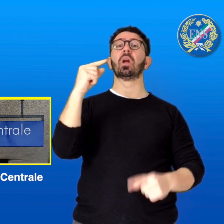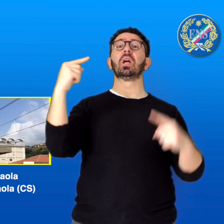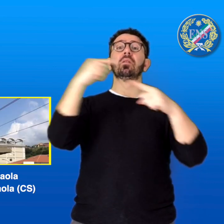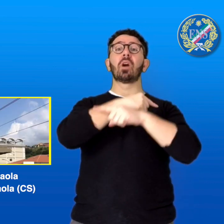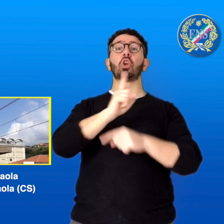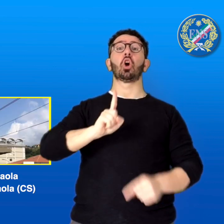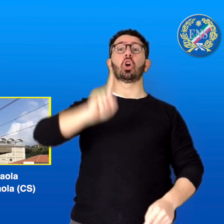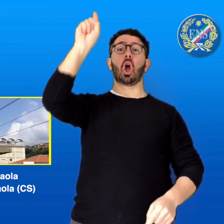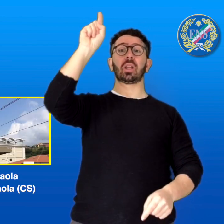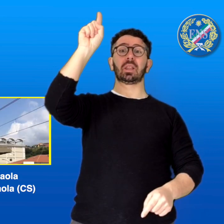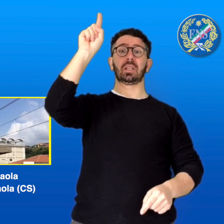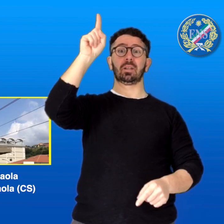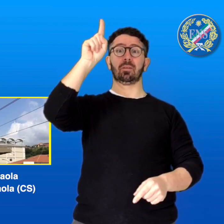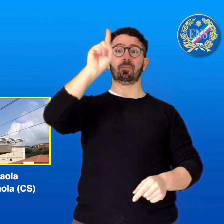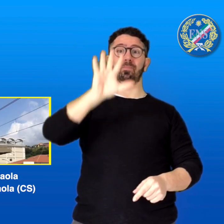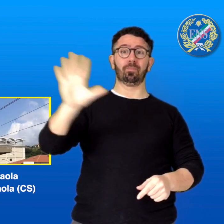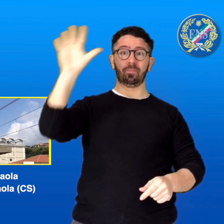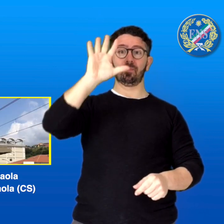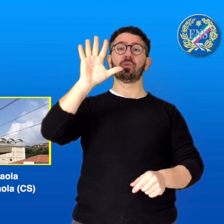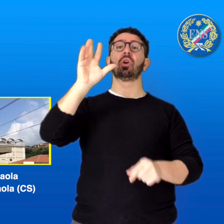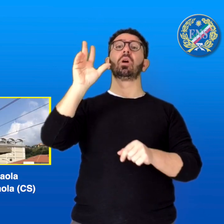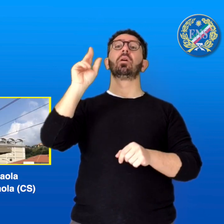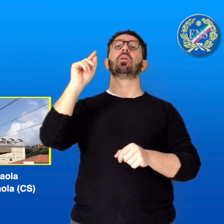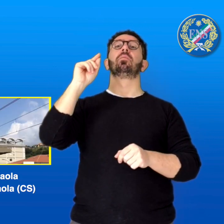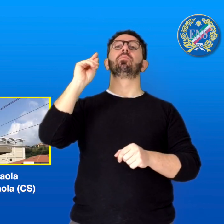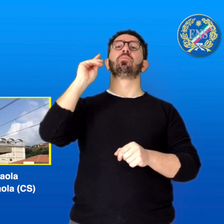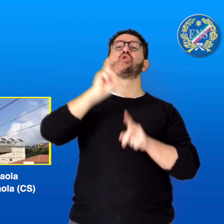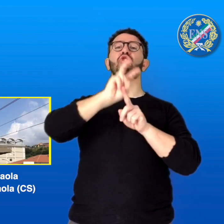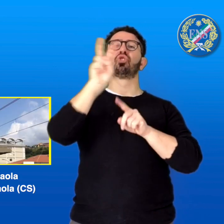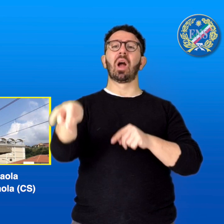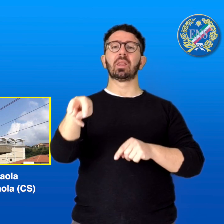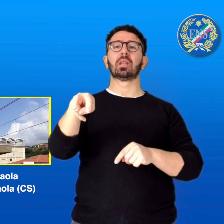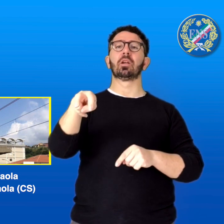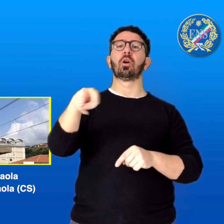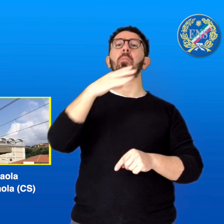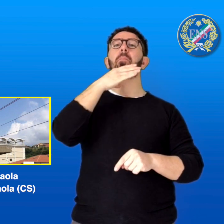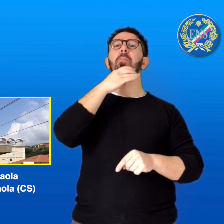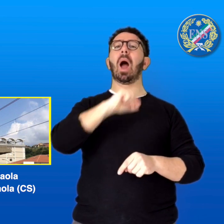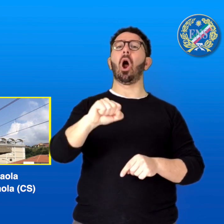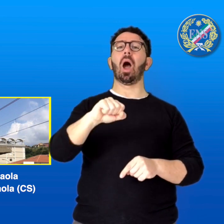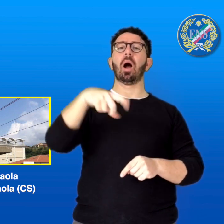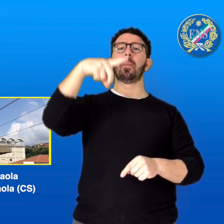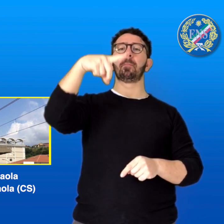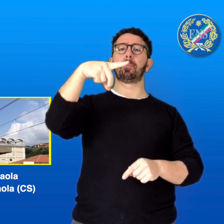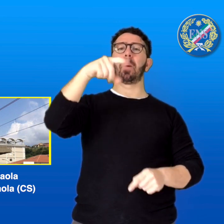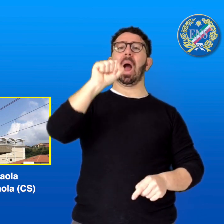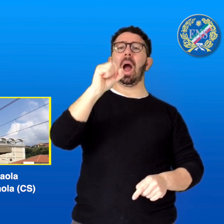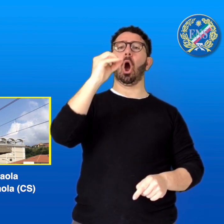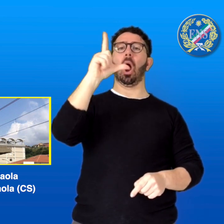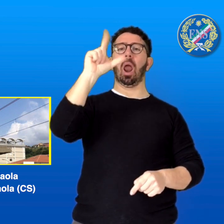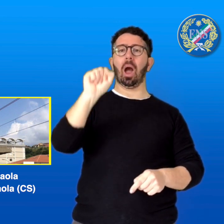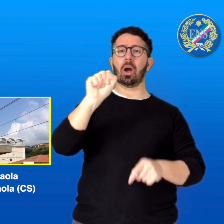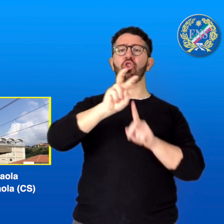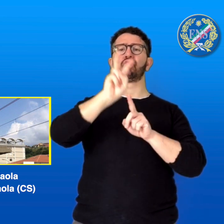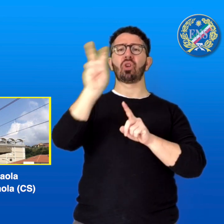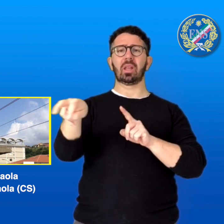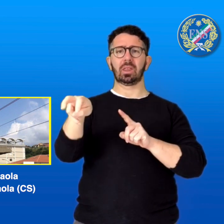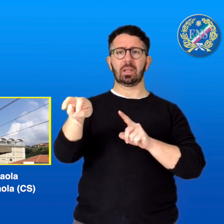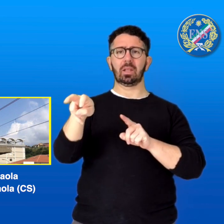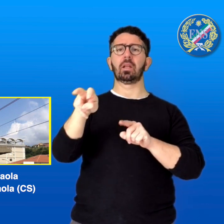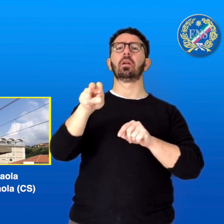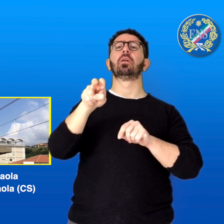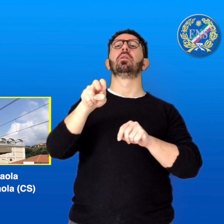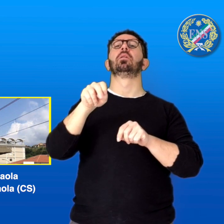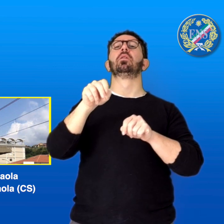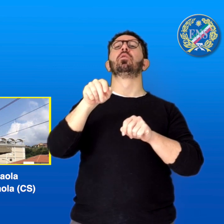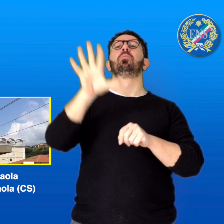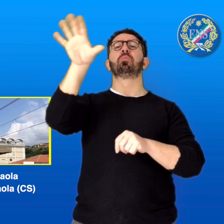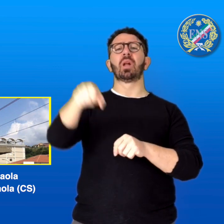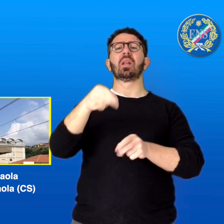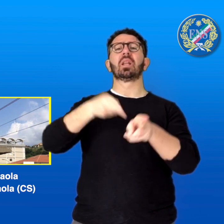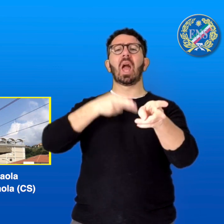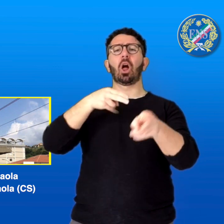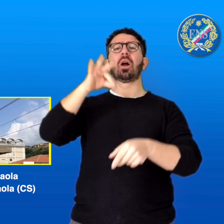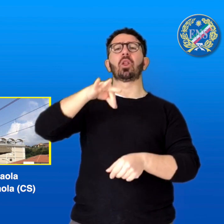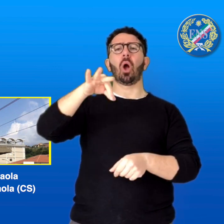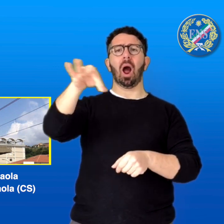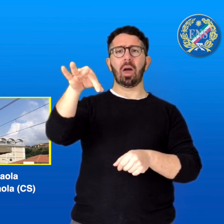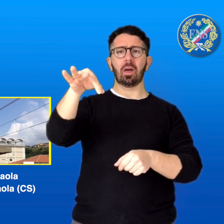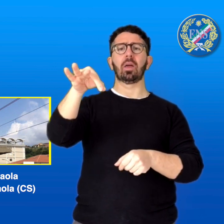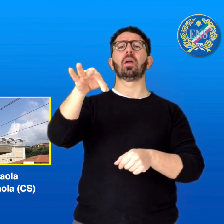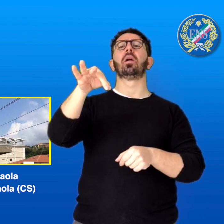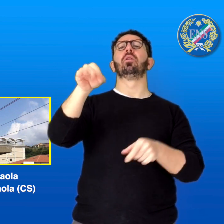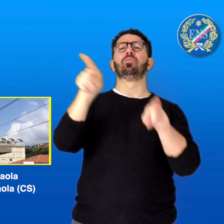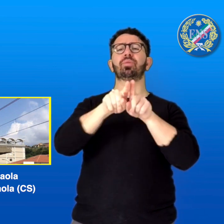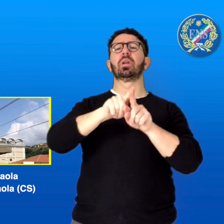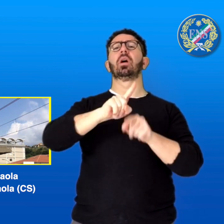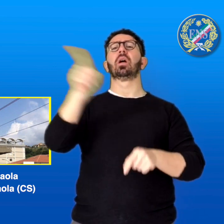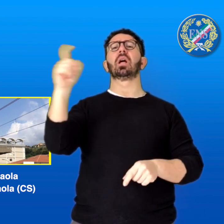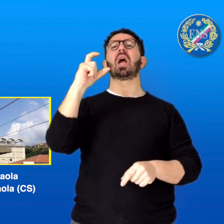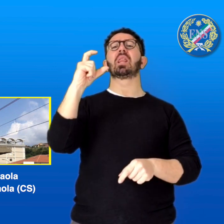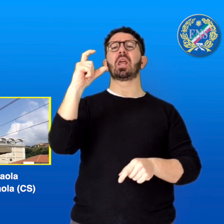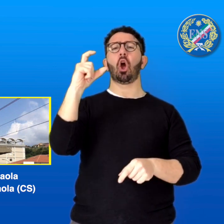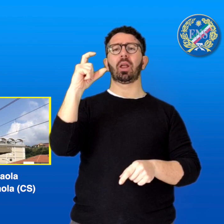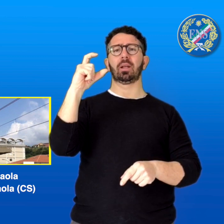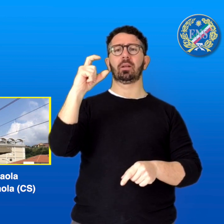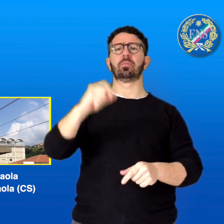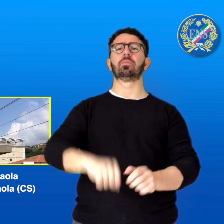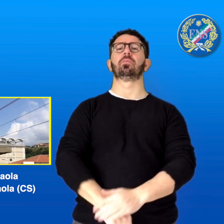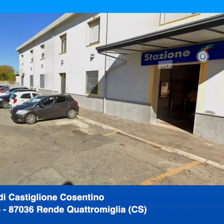Invece, per chi viene dal nord, bisogna scendere a Paola e qui si prende il treno regionale sempre per Castiglione.